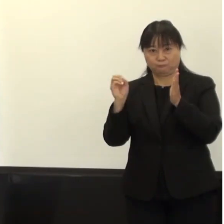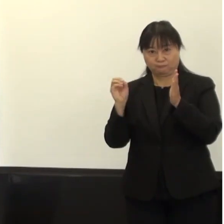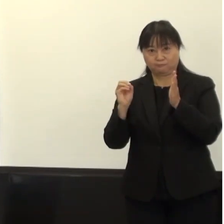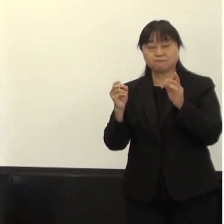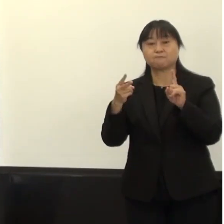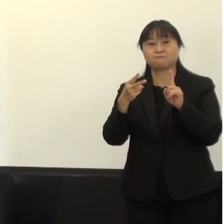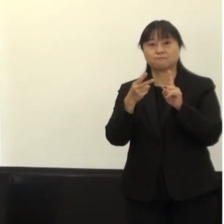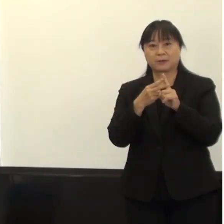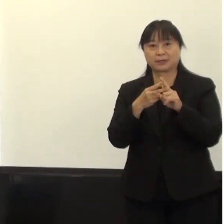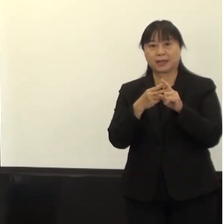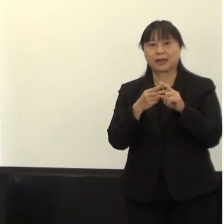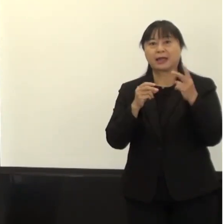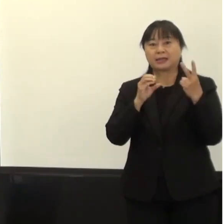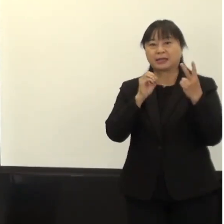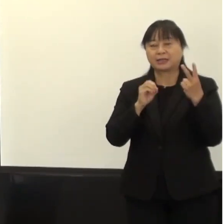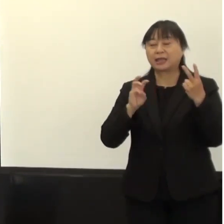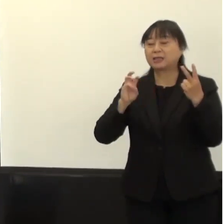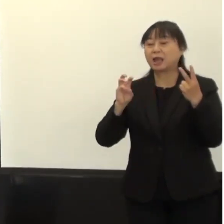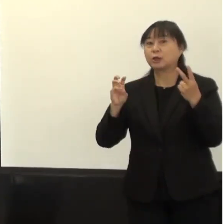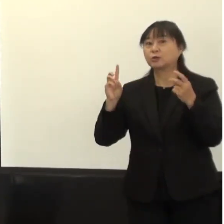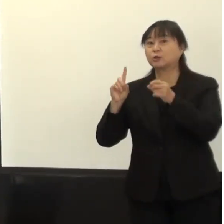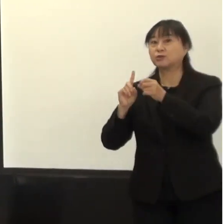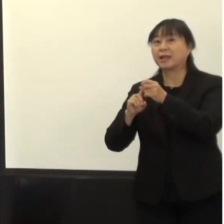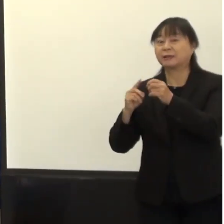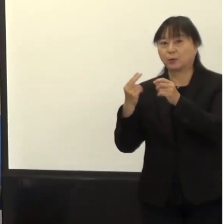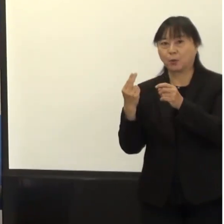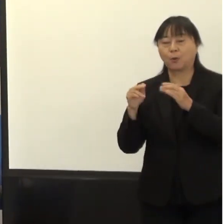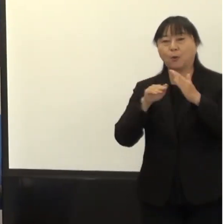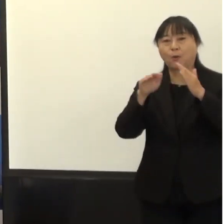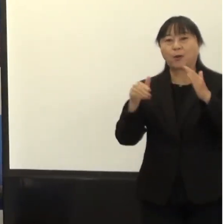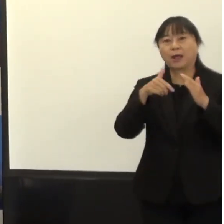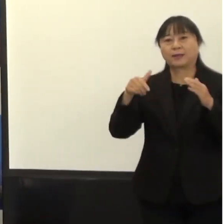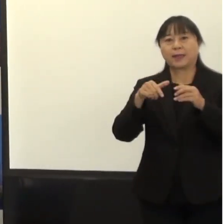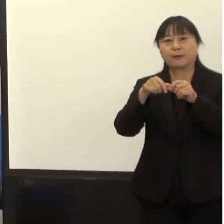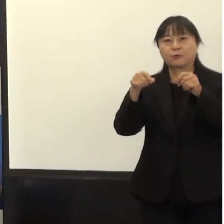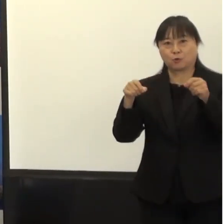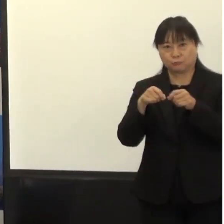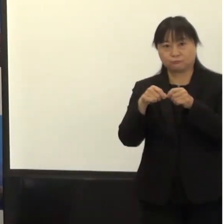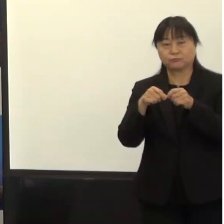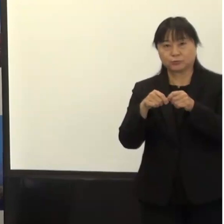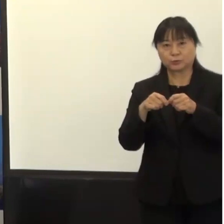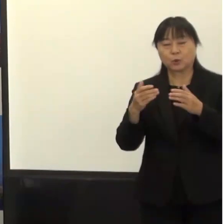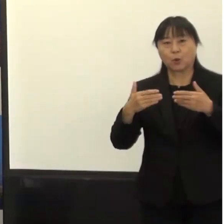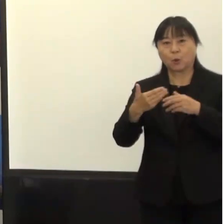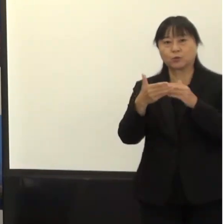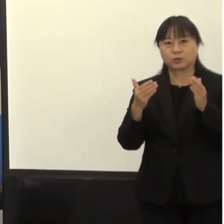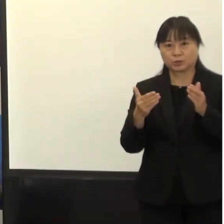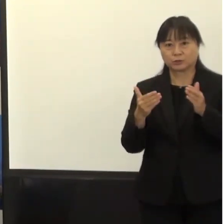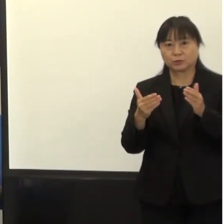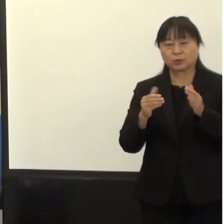２０３０年度家庭部門の温室効果ガス排出量